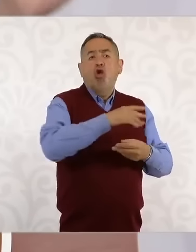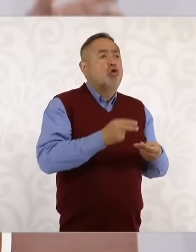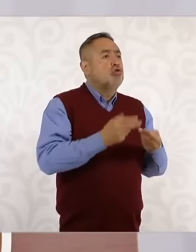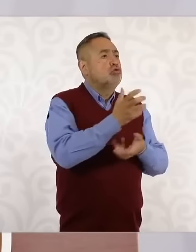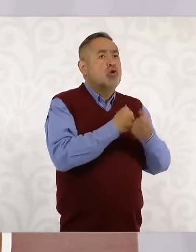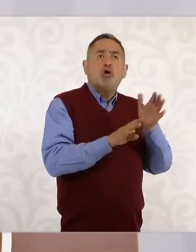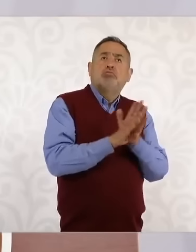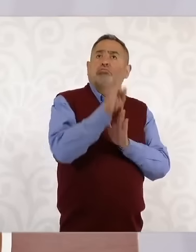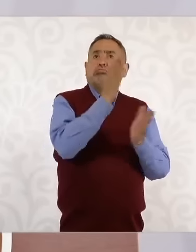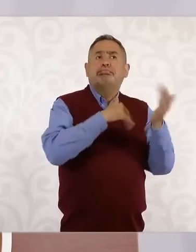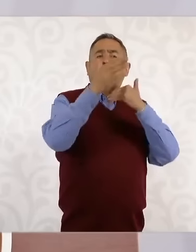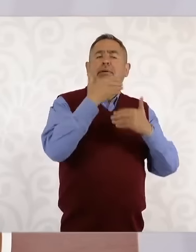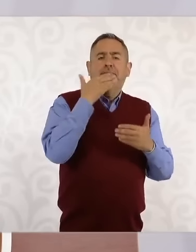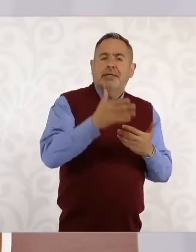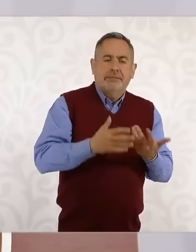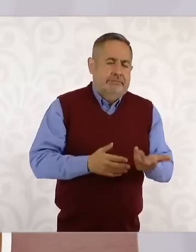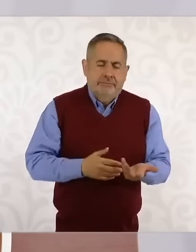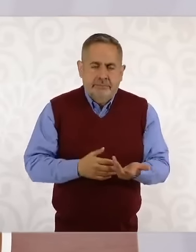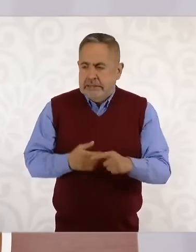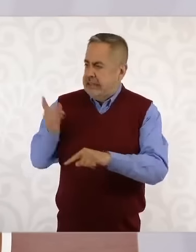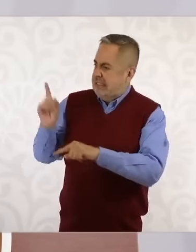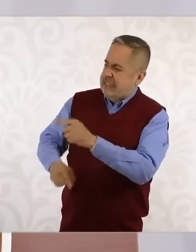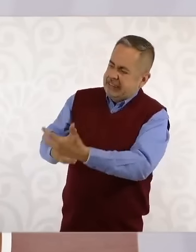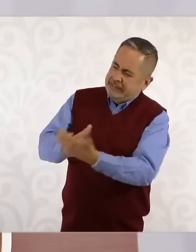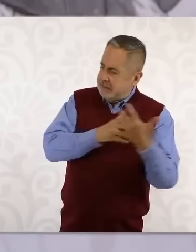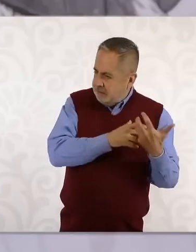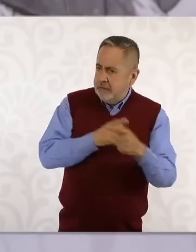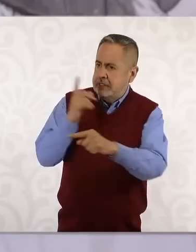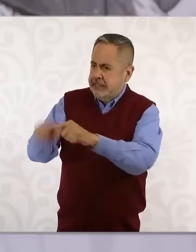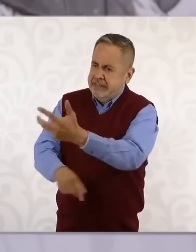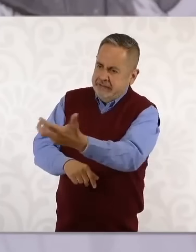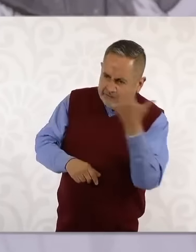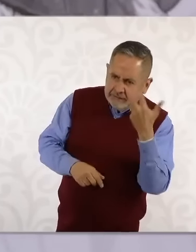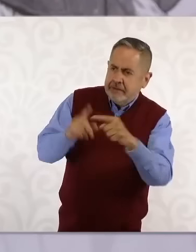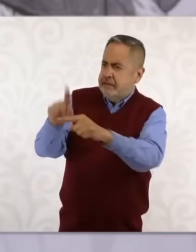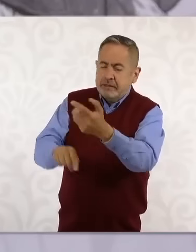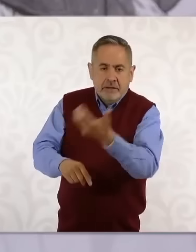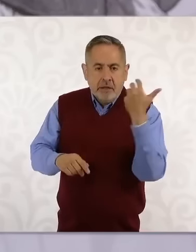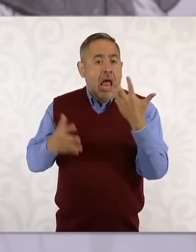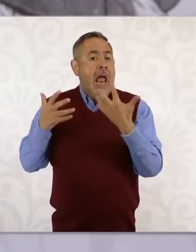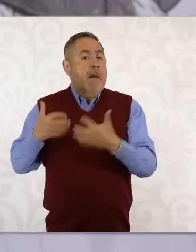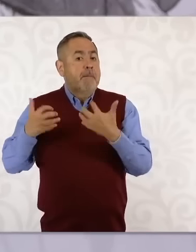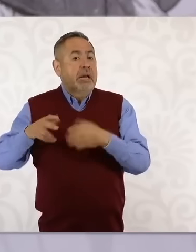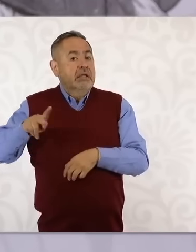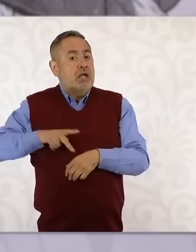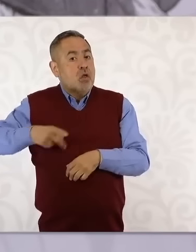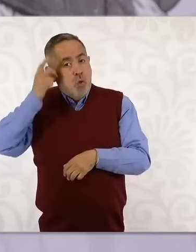el desarrollo. Privatizaron prácticamente todas las empresas del estado. Las que no privatizaron